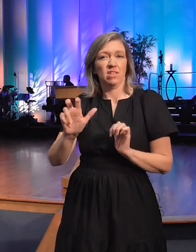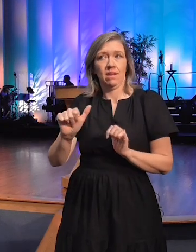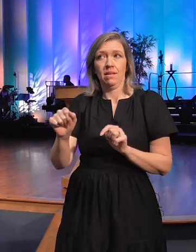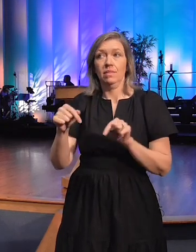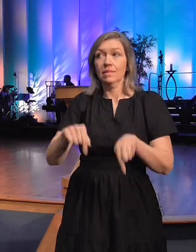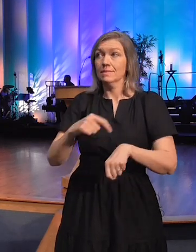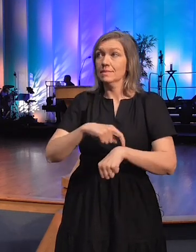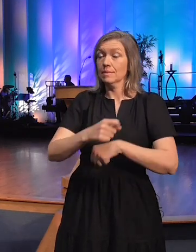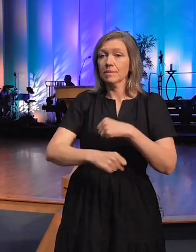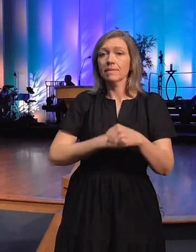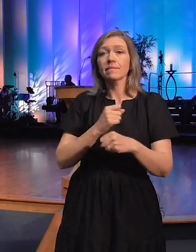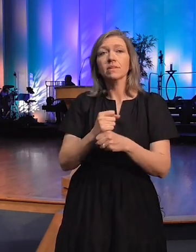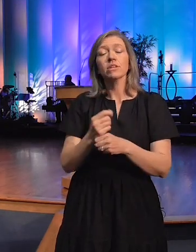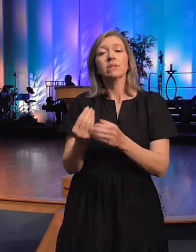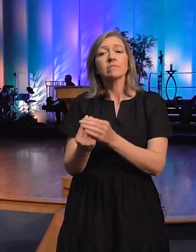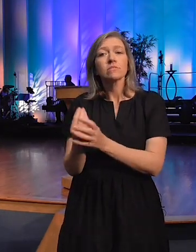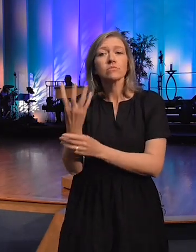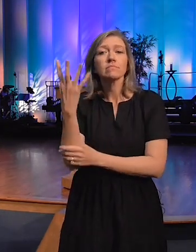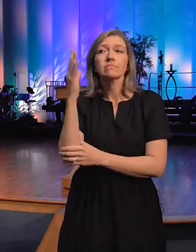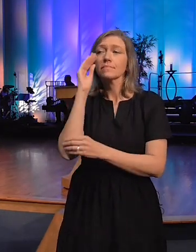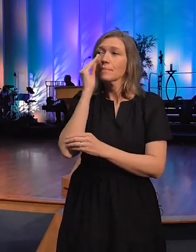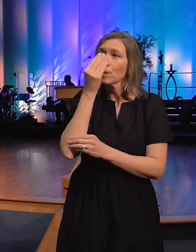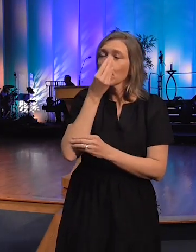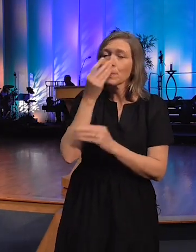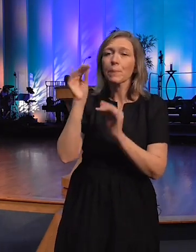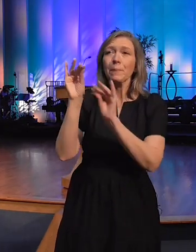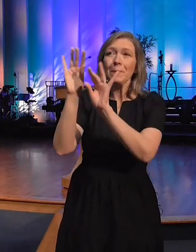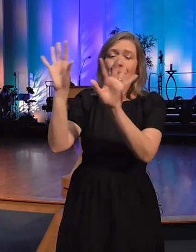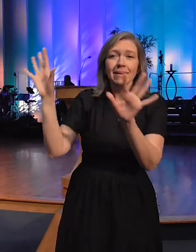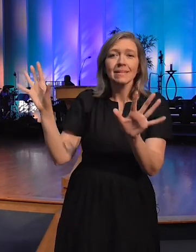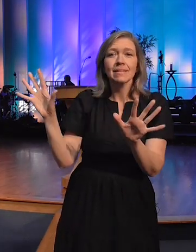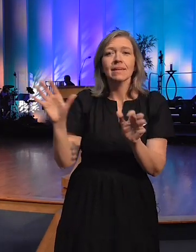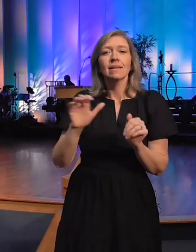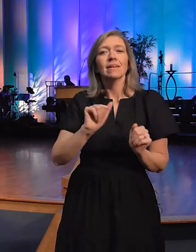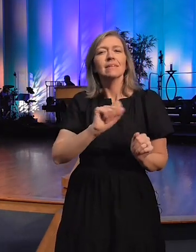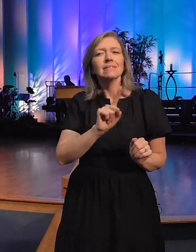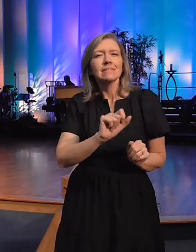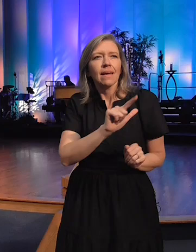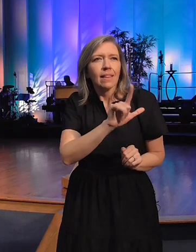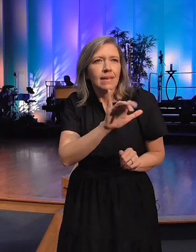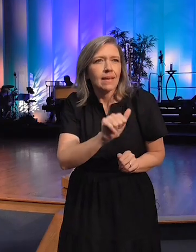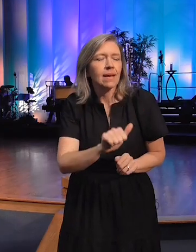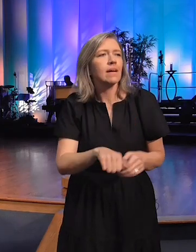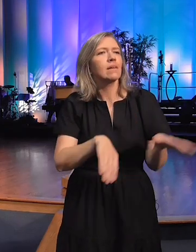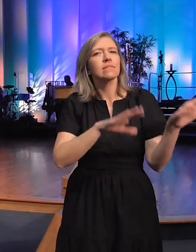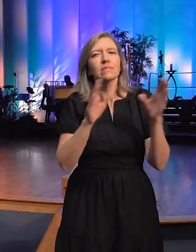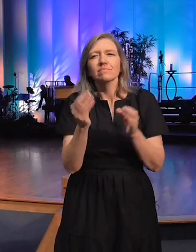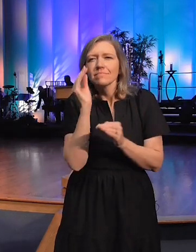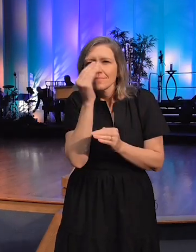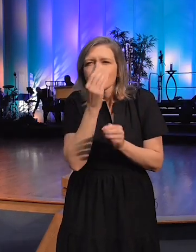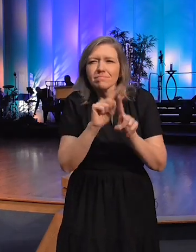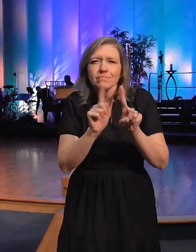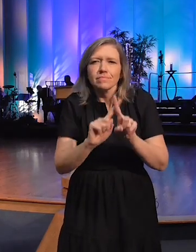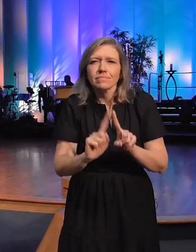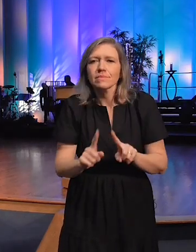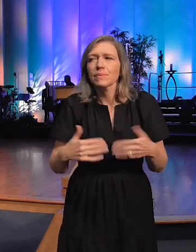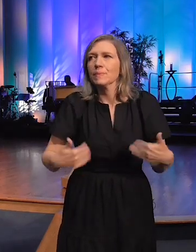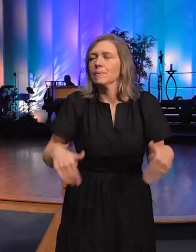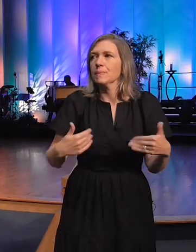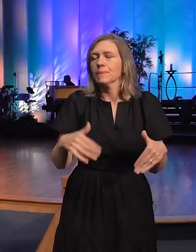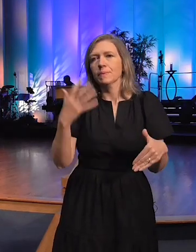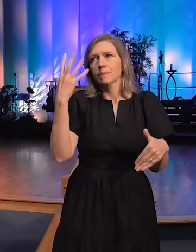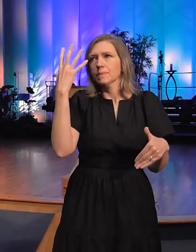floreciendo, um aelas, el camino a la guarida, déjenme decirles que es espectacular si son golfistas y